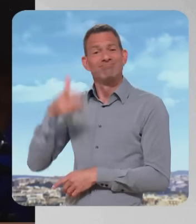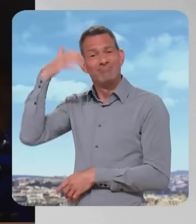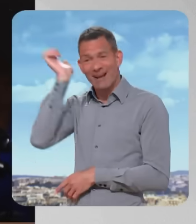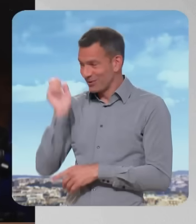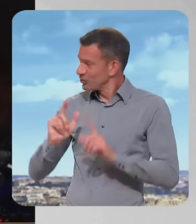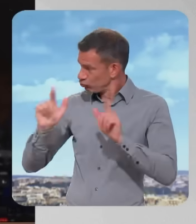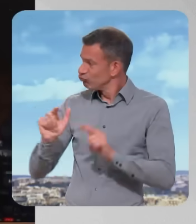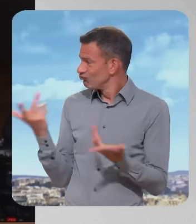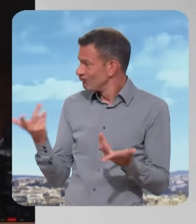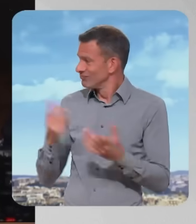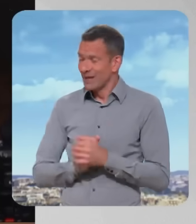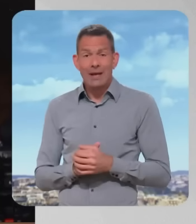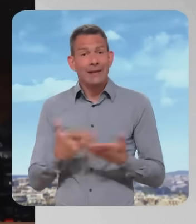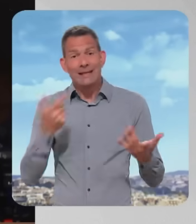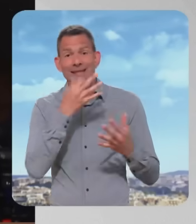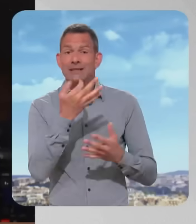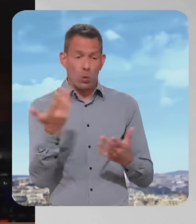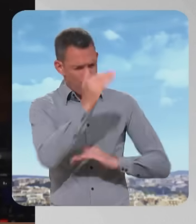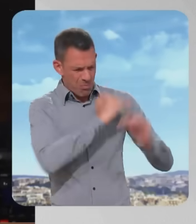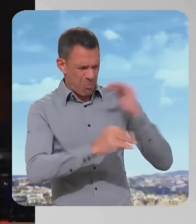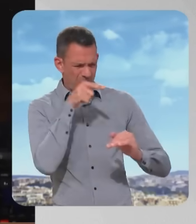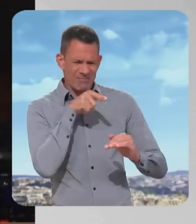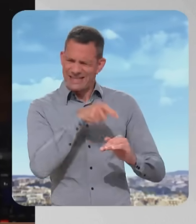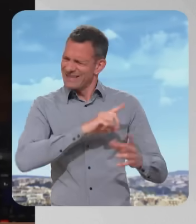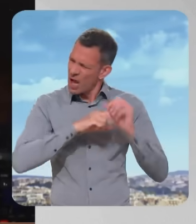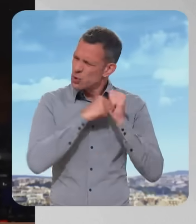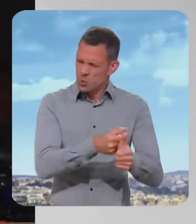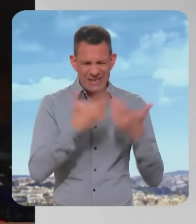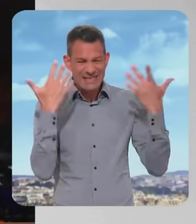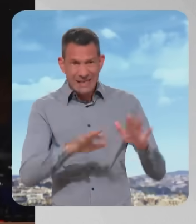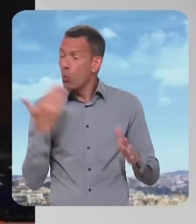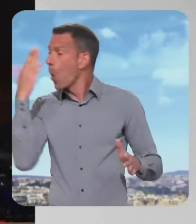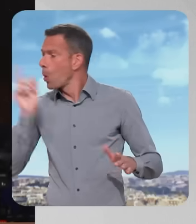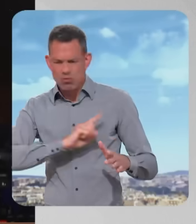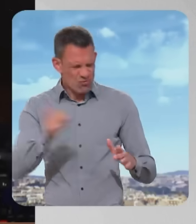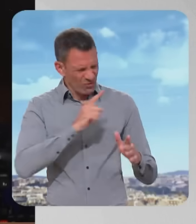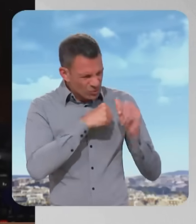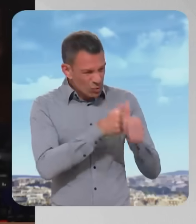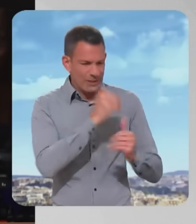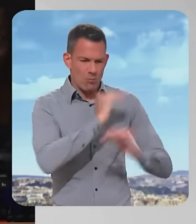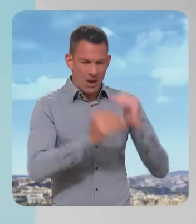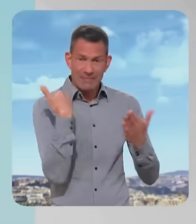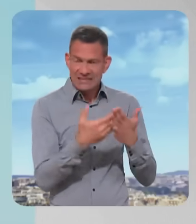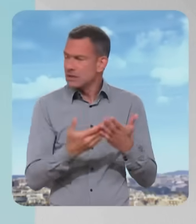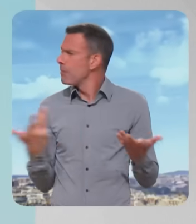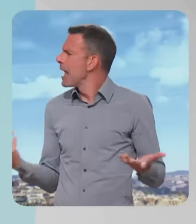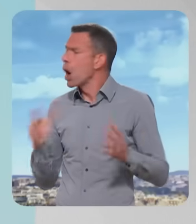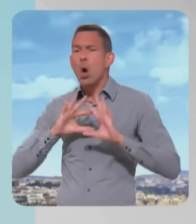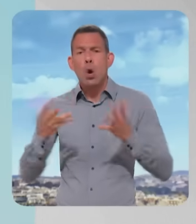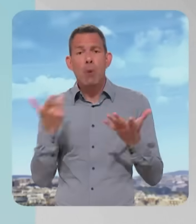Vous validez? M.Bompard: La discussion doit se faire d'abord aujourd'hui entre les différentes formations politiques de notre coalition.